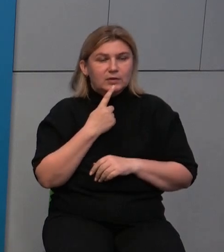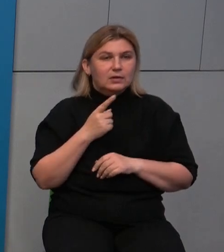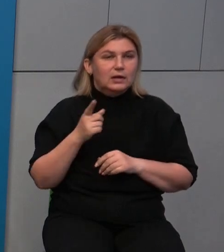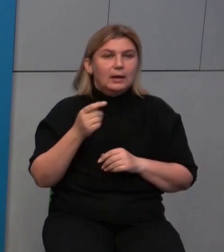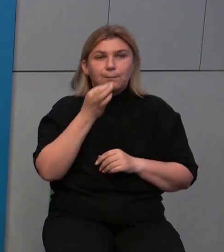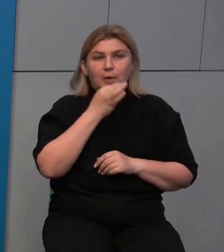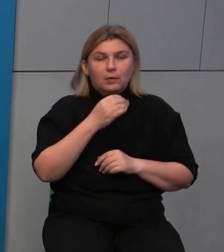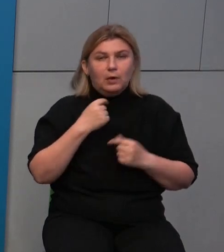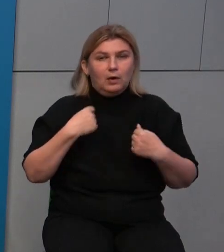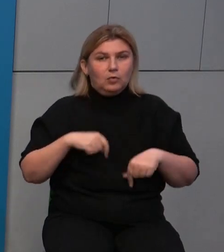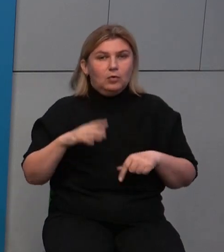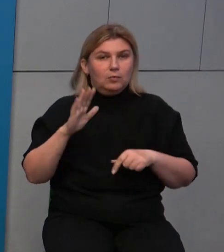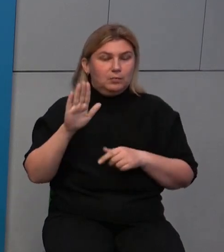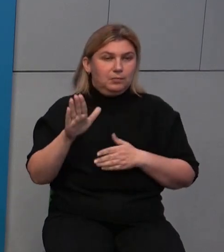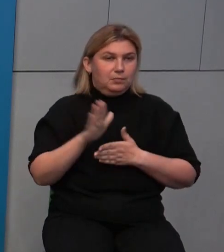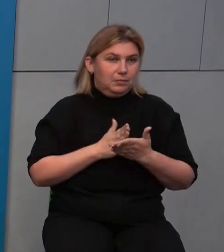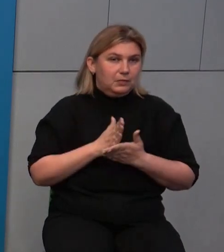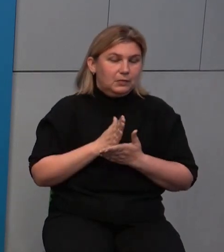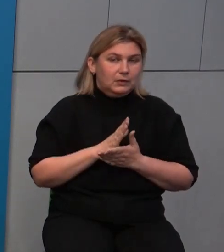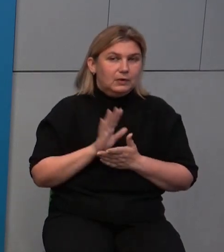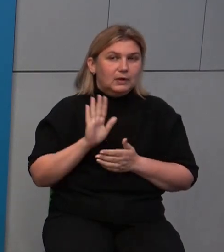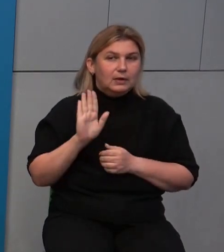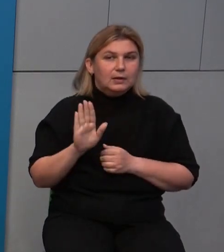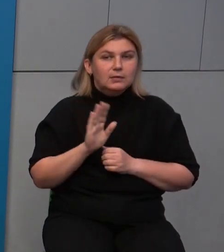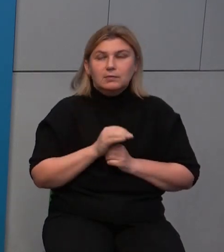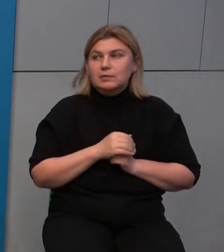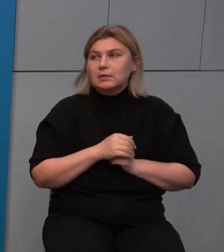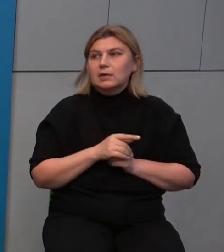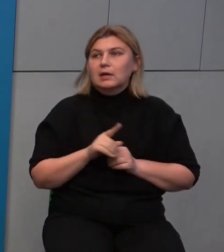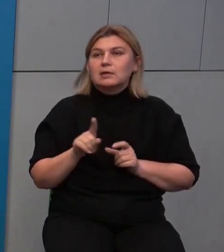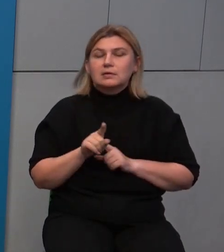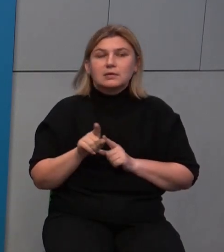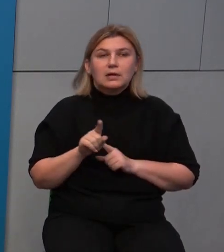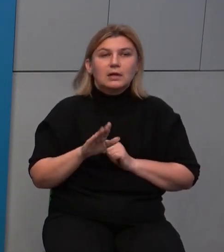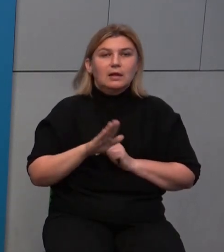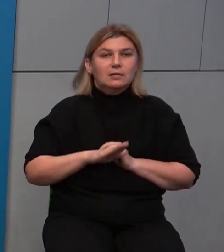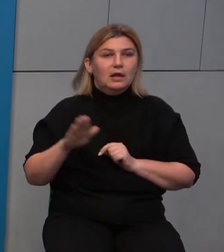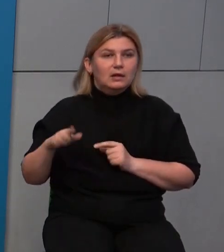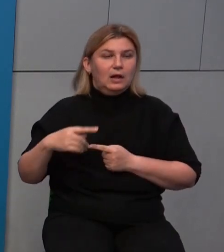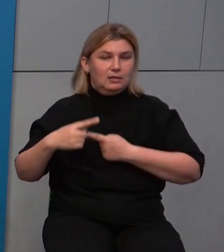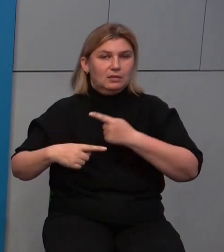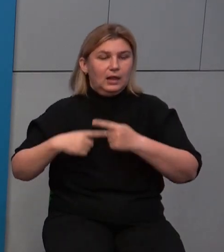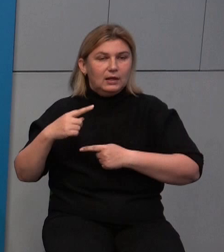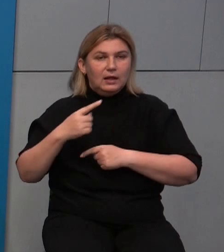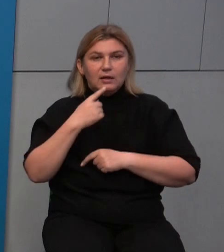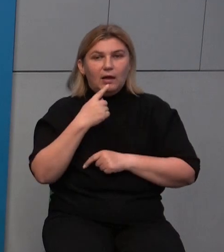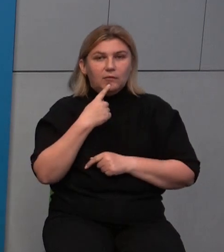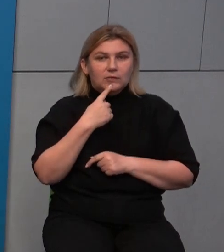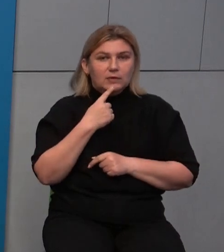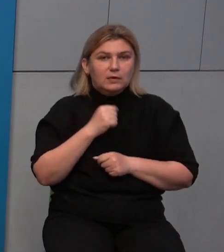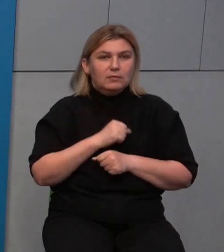się nim posługują, a jednocześnie te narodowe tradycje czy językowe tkwią